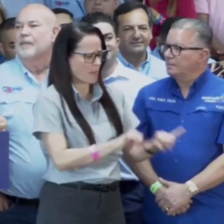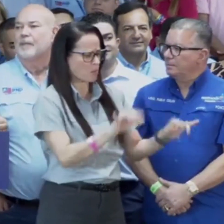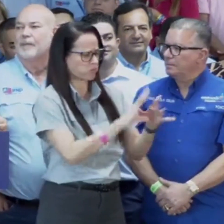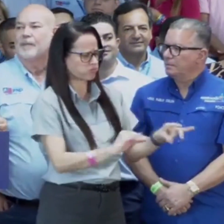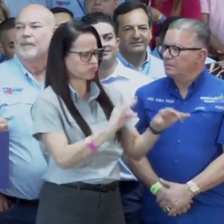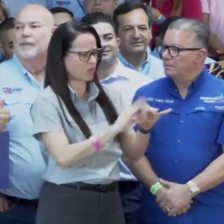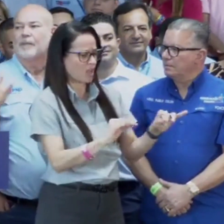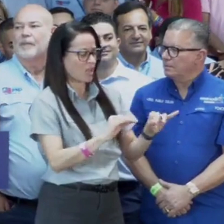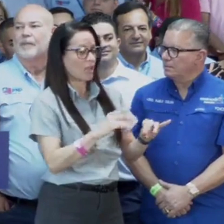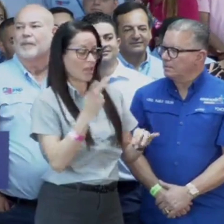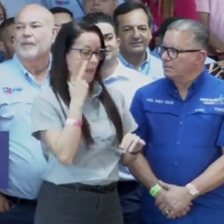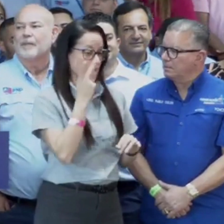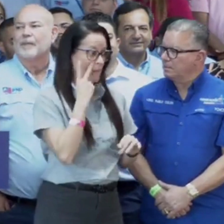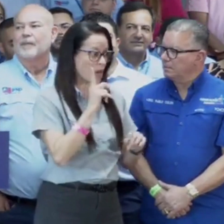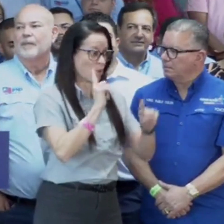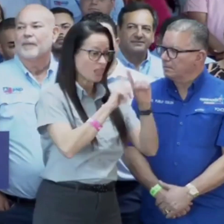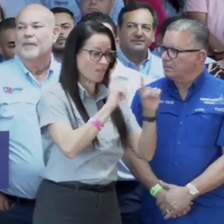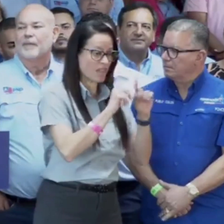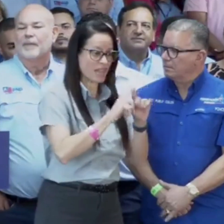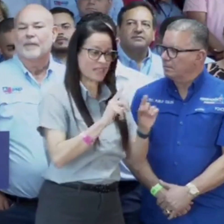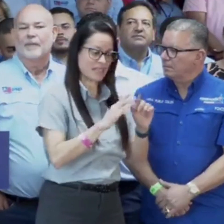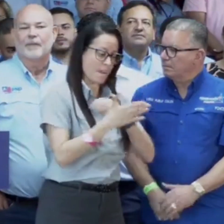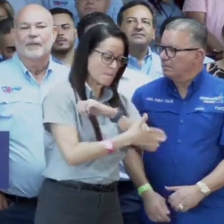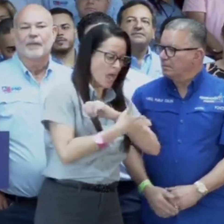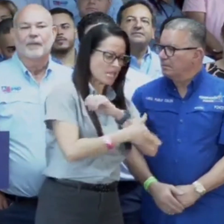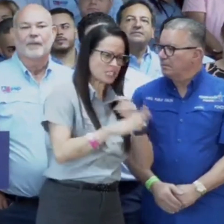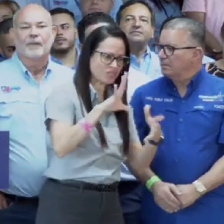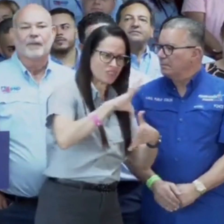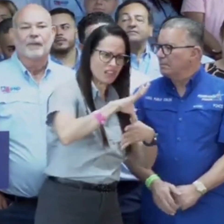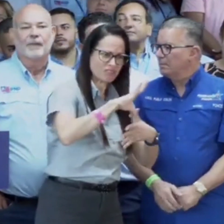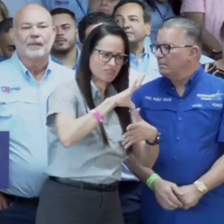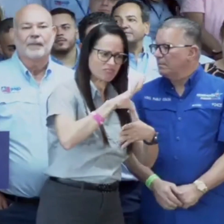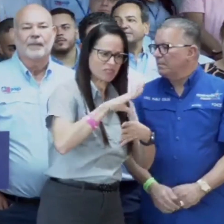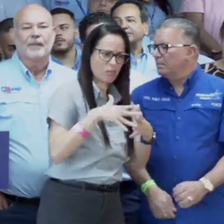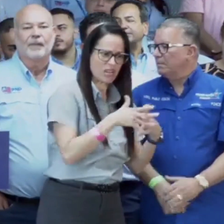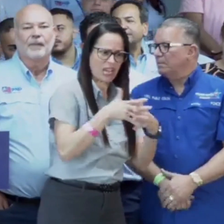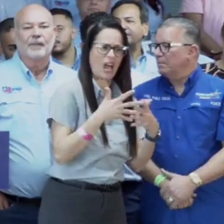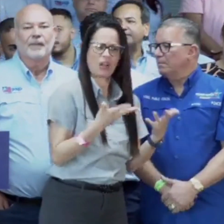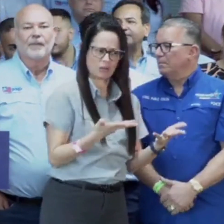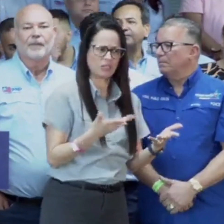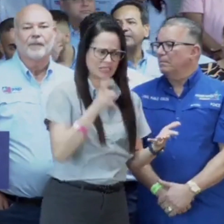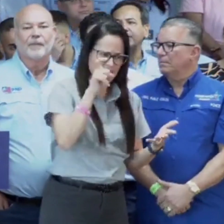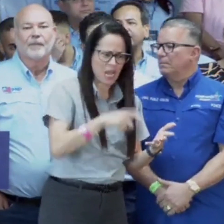latinoamericanos y pretenden hacerlo en Puerto Rico Por eso yo creo que esta elección eh es es